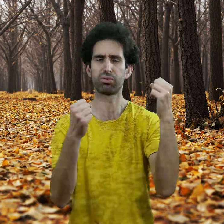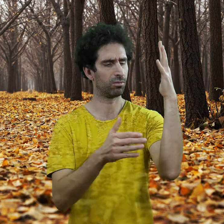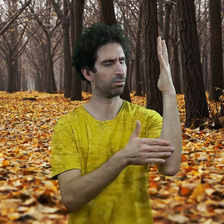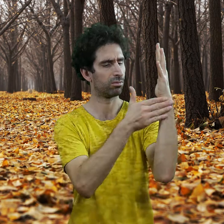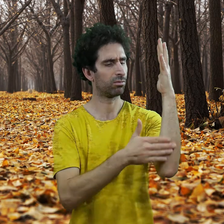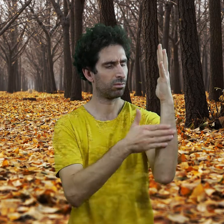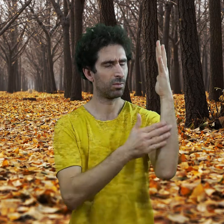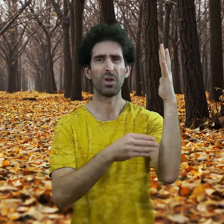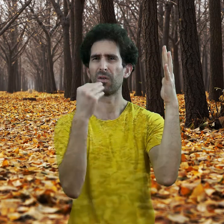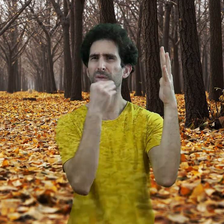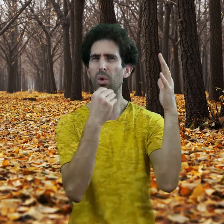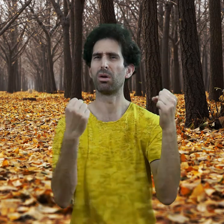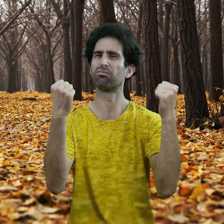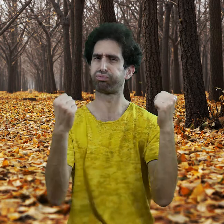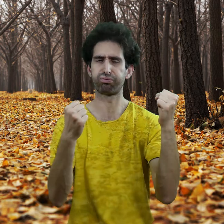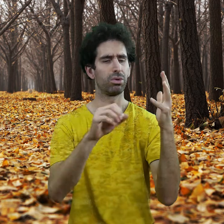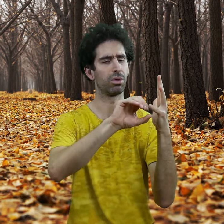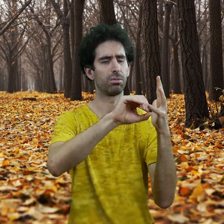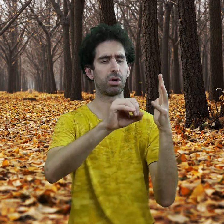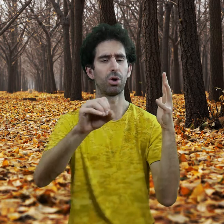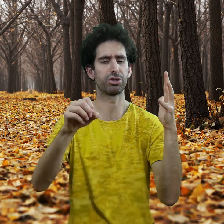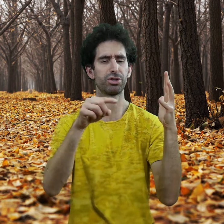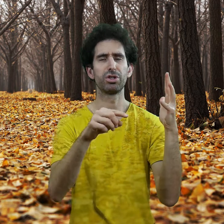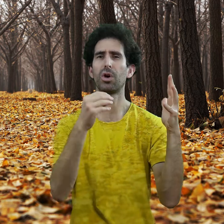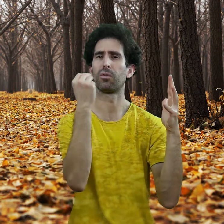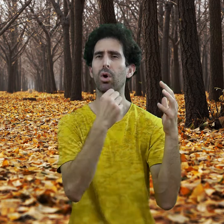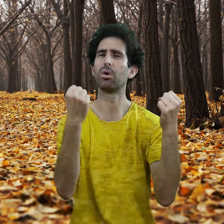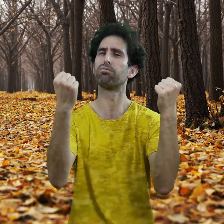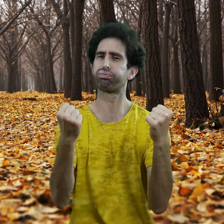le tronc et les branches aussi.